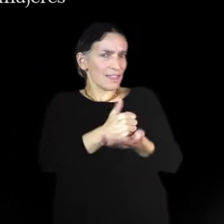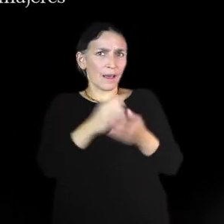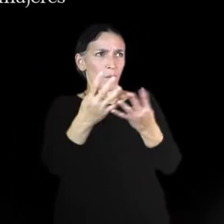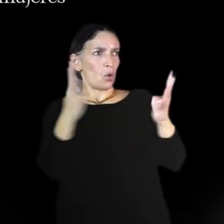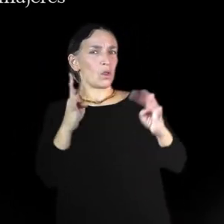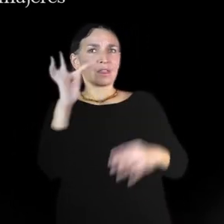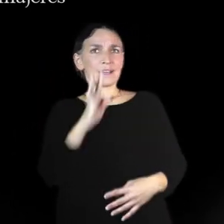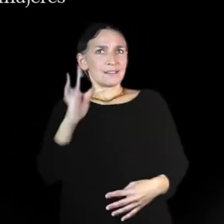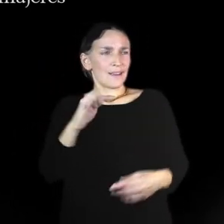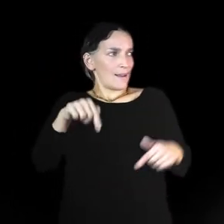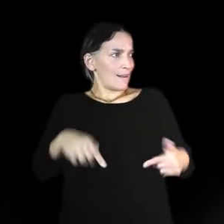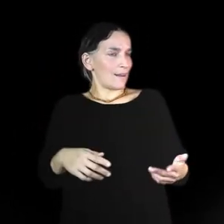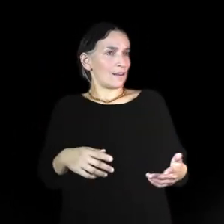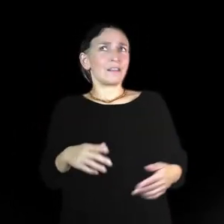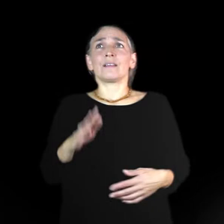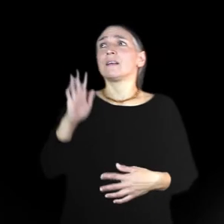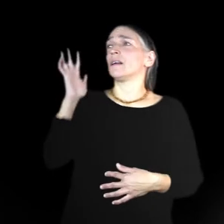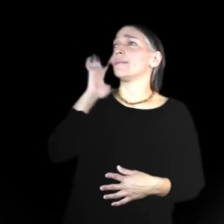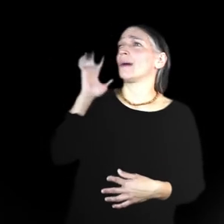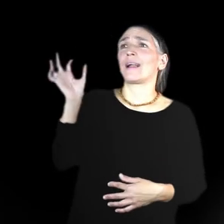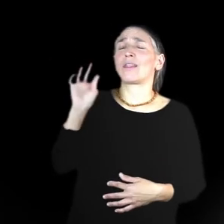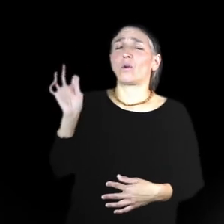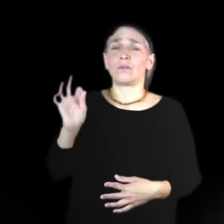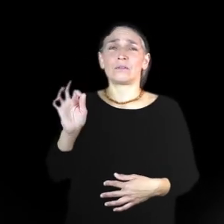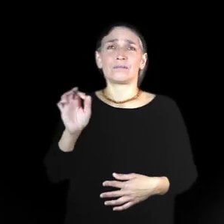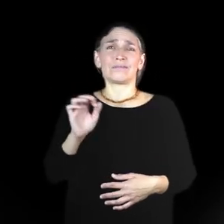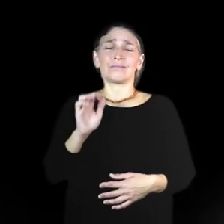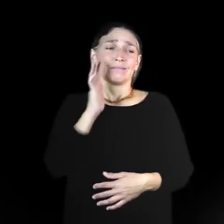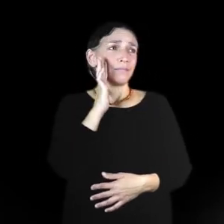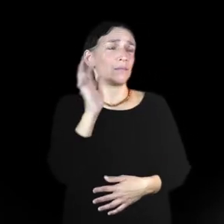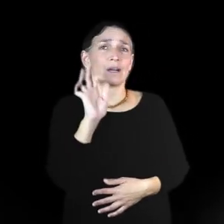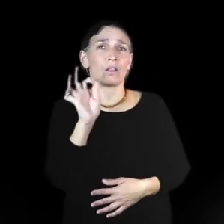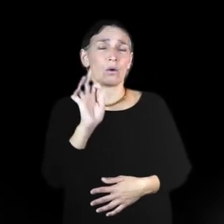Estamos en un taller acá Ay, perdonen... Disculpen...